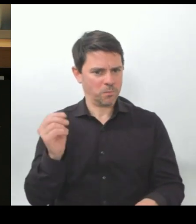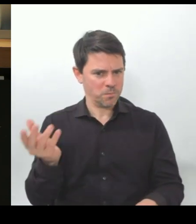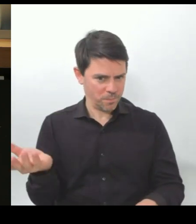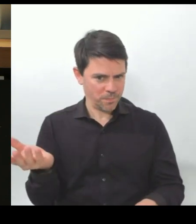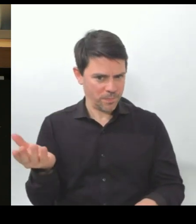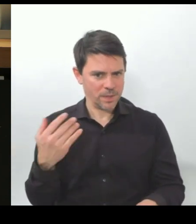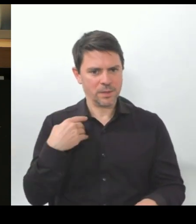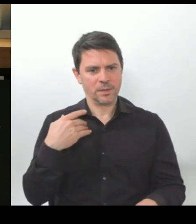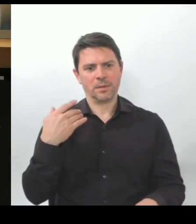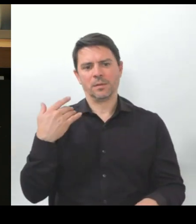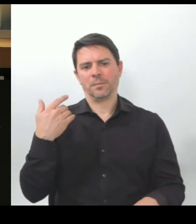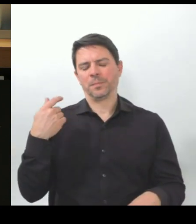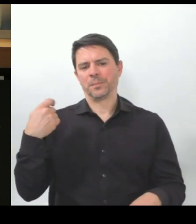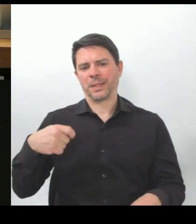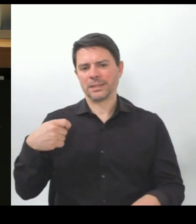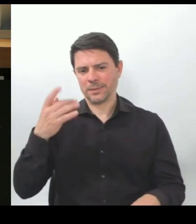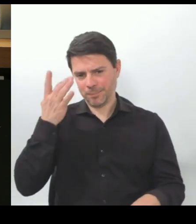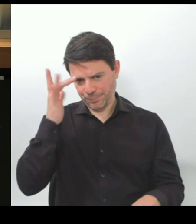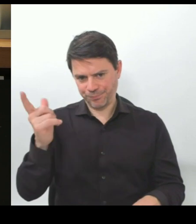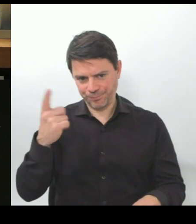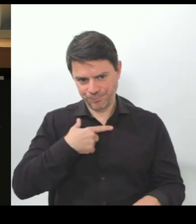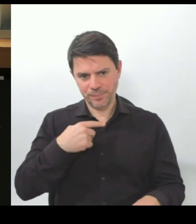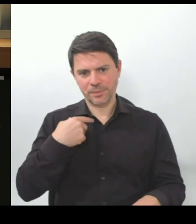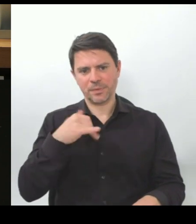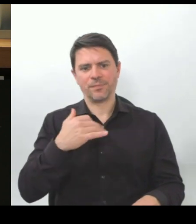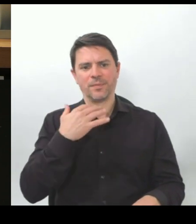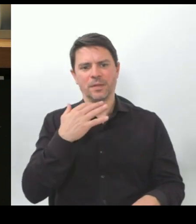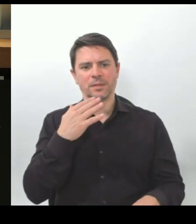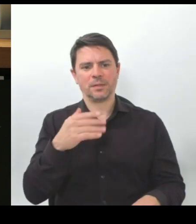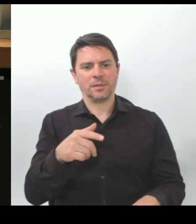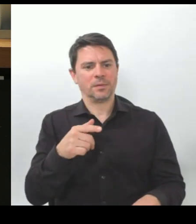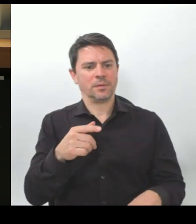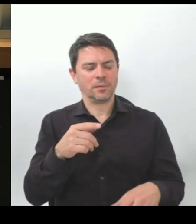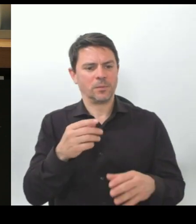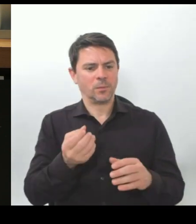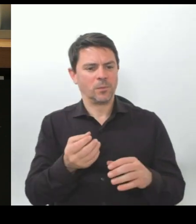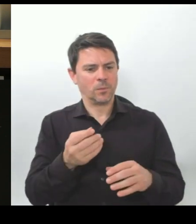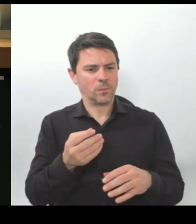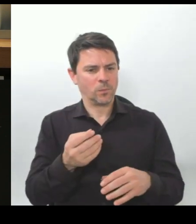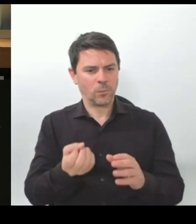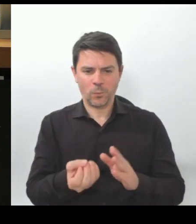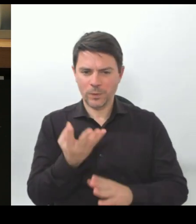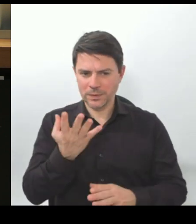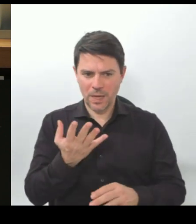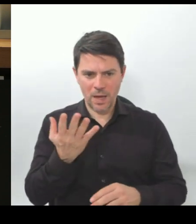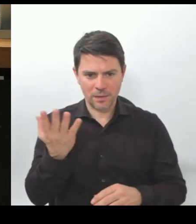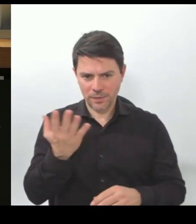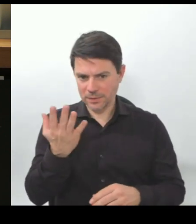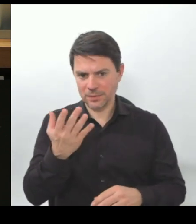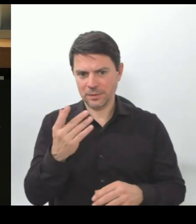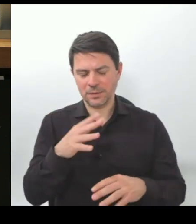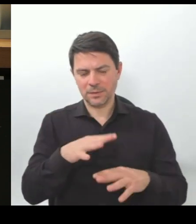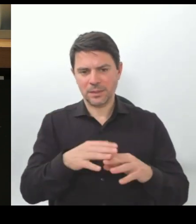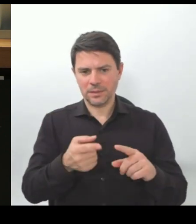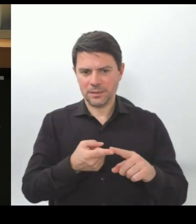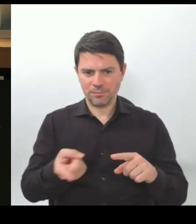Und genau das ist der Punkt. Auch ein Eigentümer Land Berlin kann sich nicht auf die Entwicklung von Märkte einmischen und kann sich auch